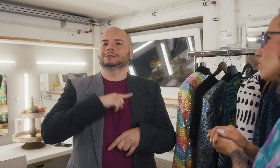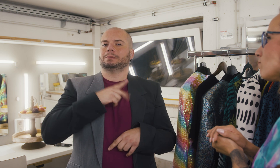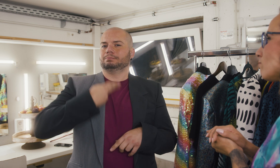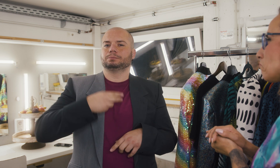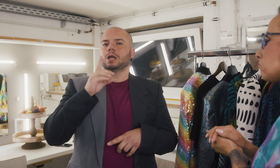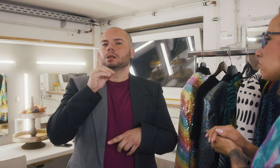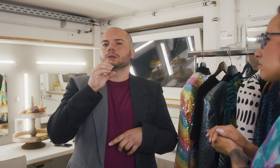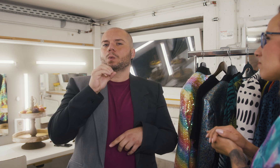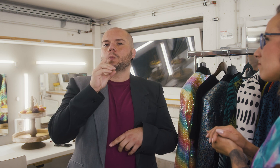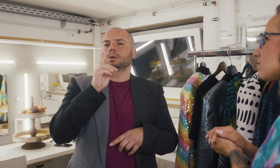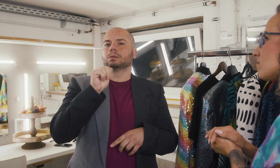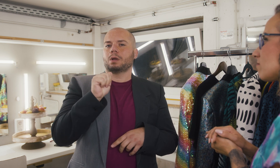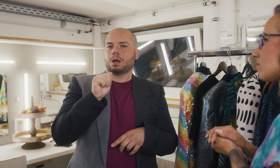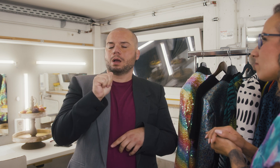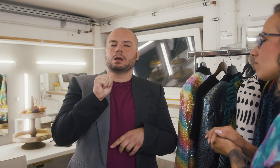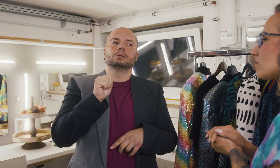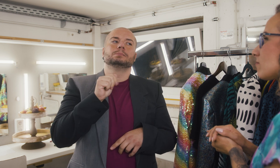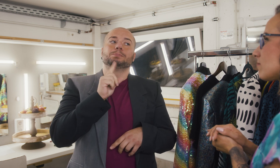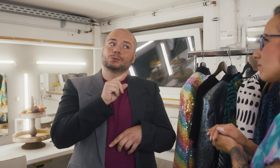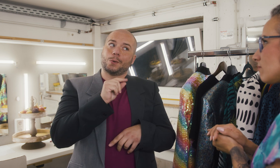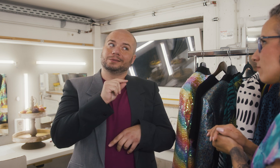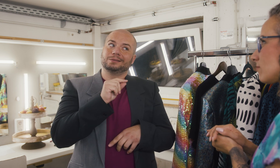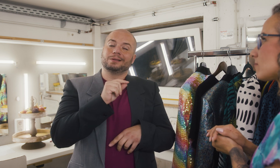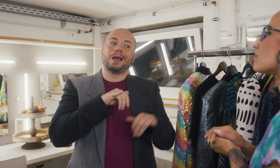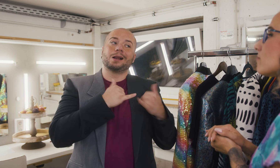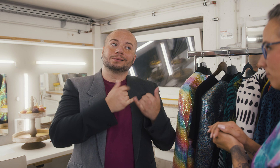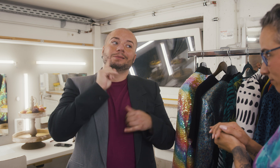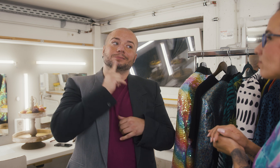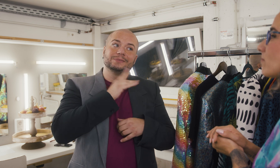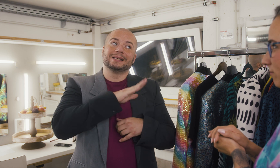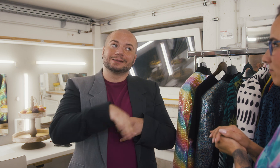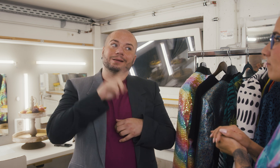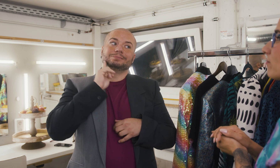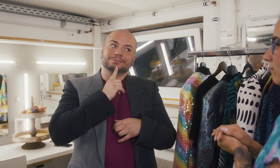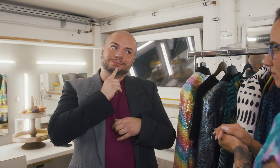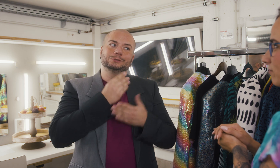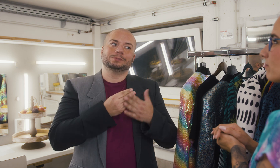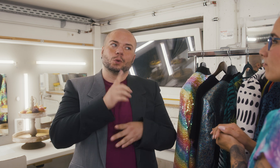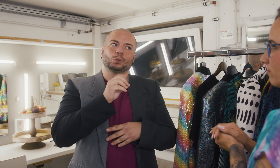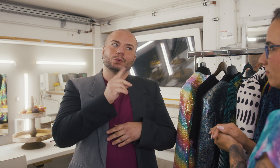Ich bin demnach also DODA, das heißt, ich bin ein taubes Kind tauber Eltern.